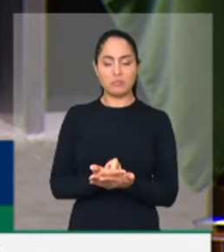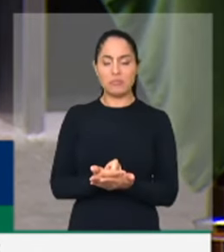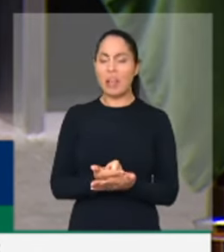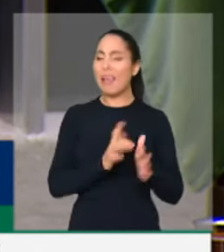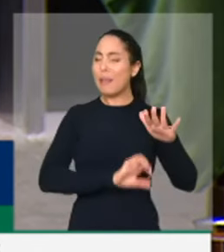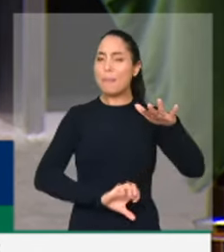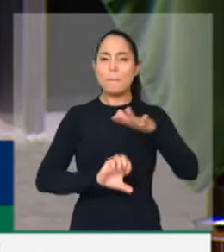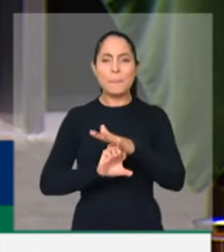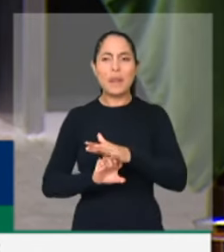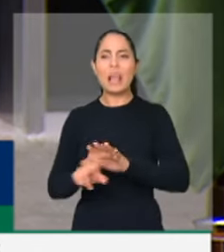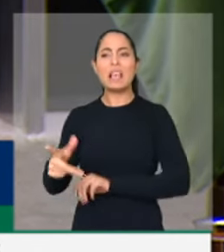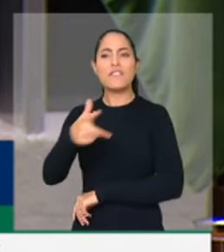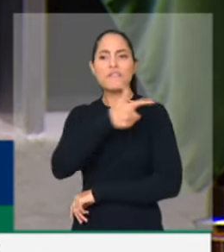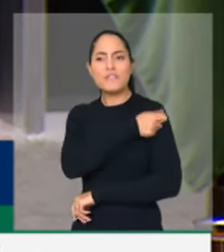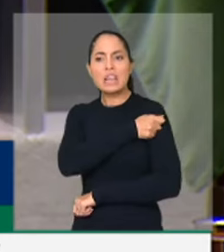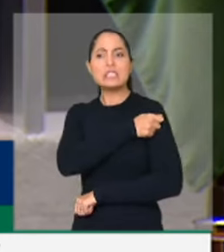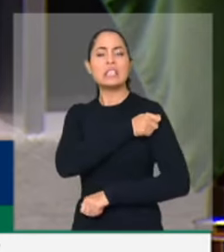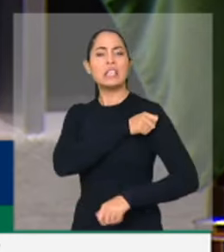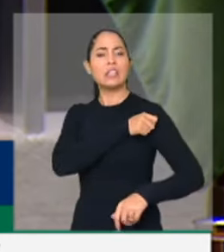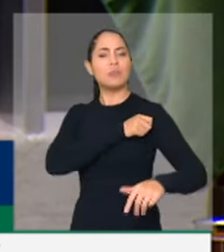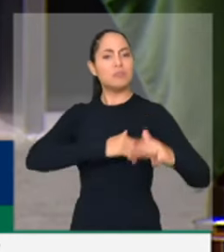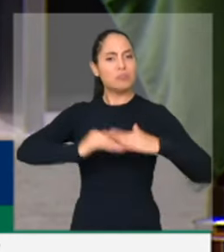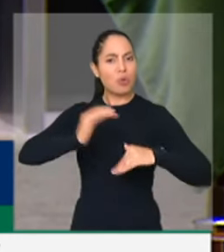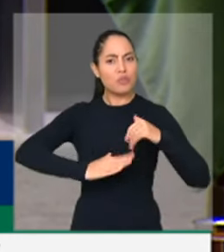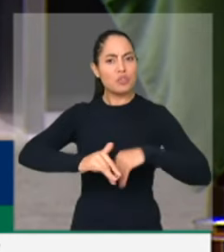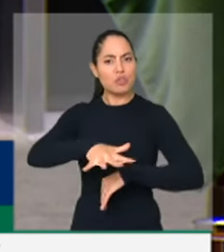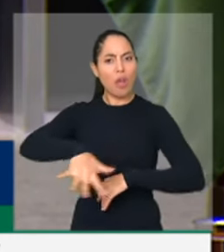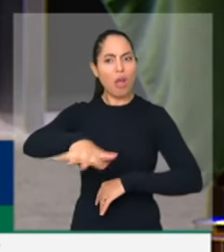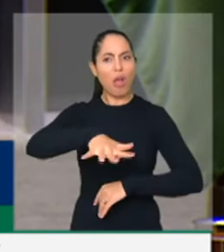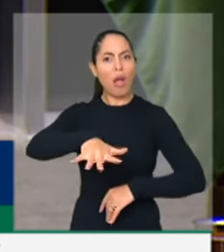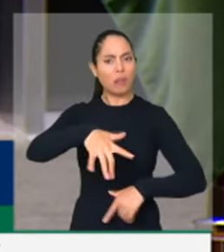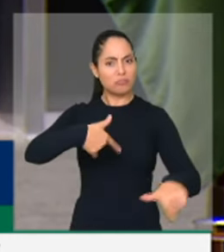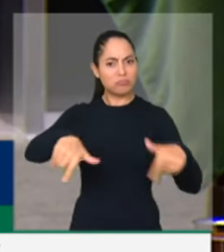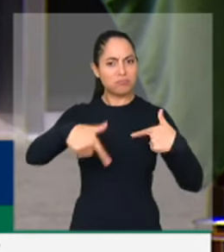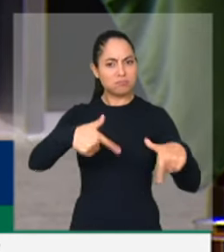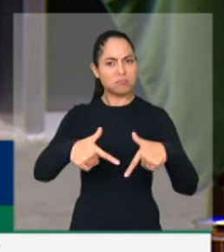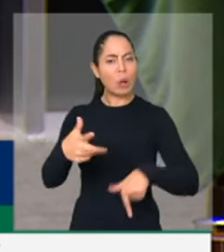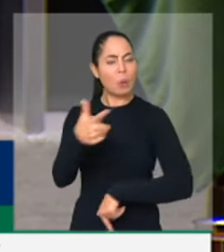FUNCIONÁRIOS. E SEI QUE HOJE O GOVERNO APENAS UM ÚNICO COMPRADOR, É O PODER PÚ